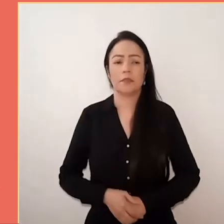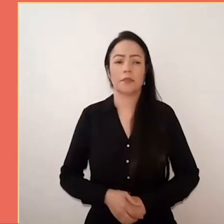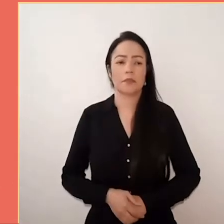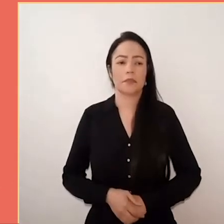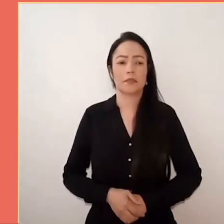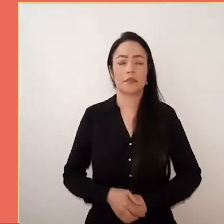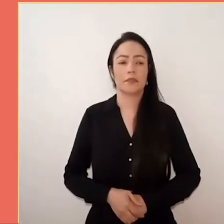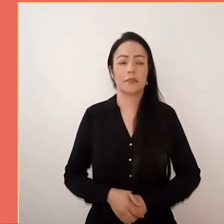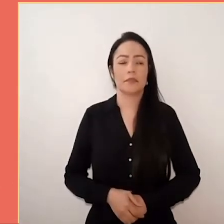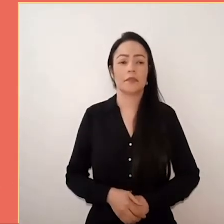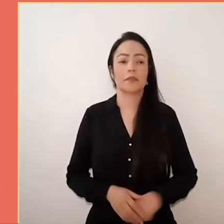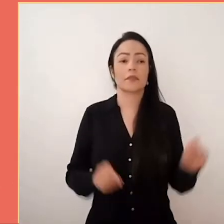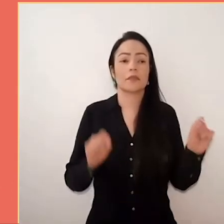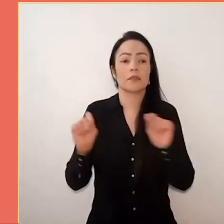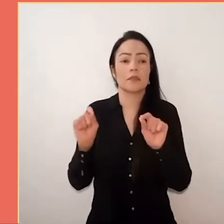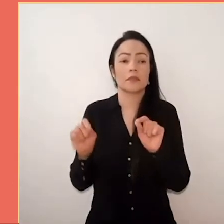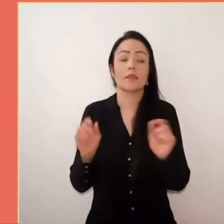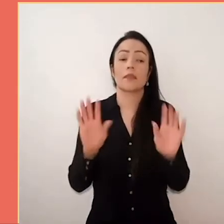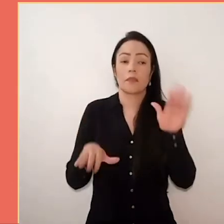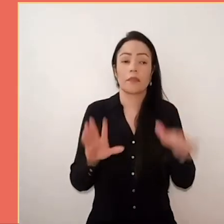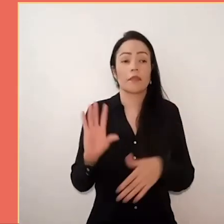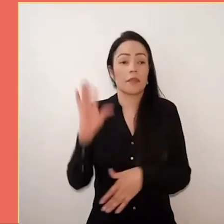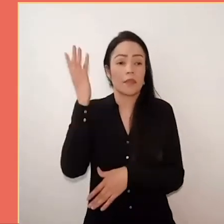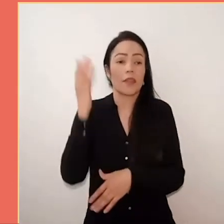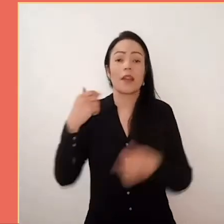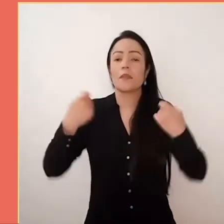em algumas instâncias ela precisa avançar e se fazer essa pergunta.